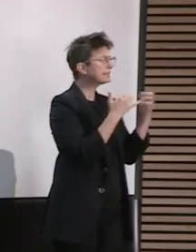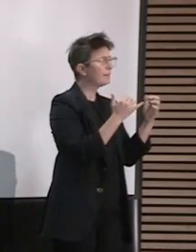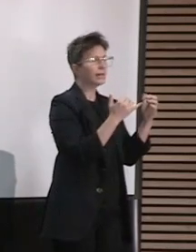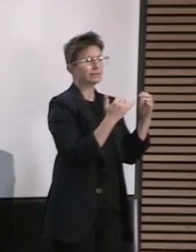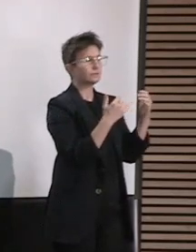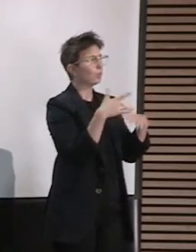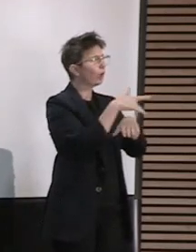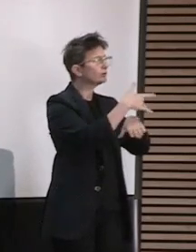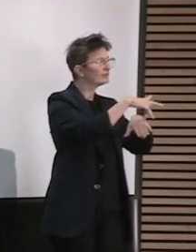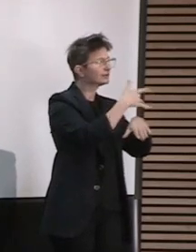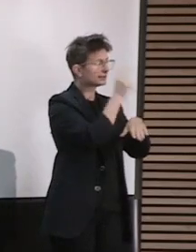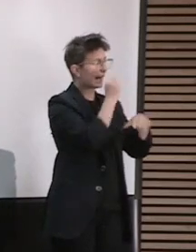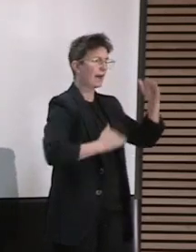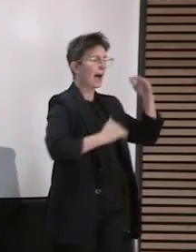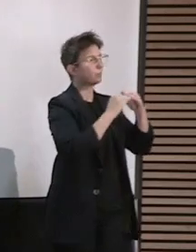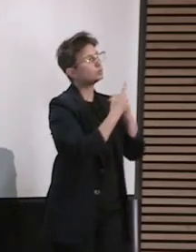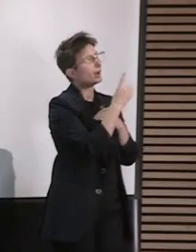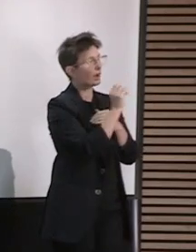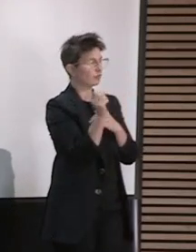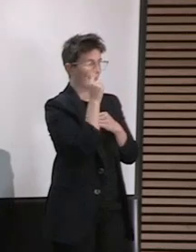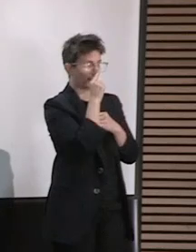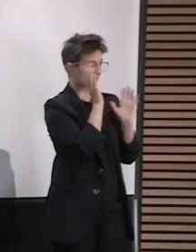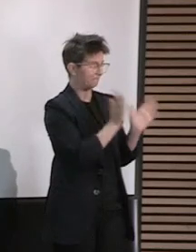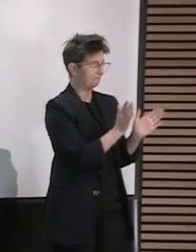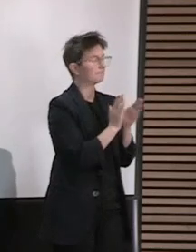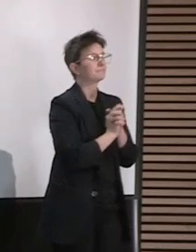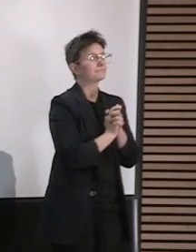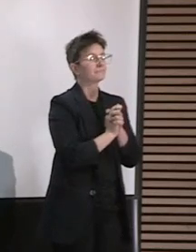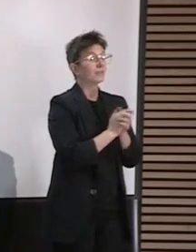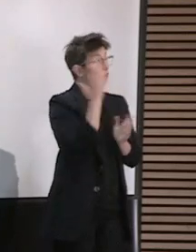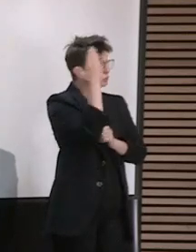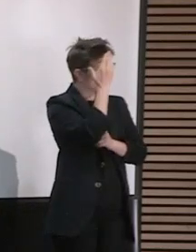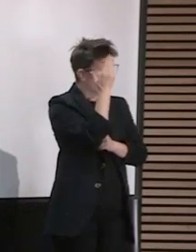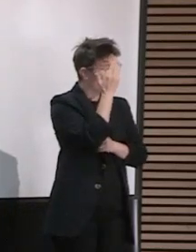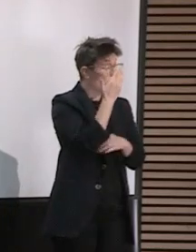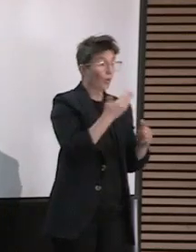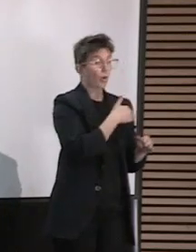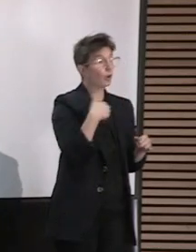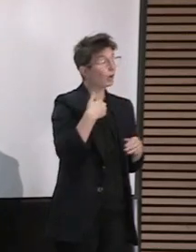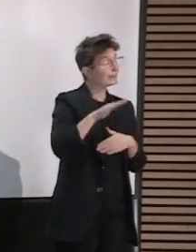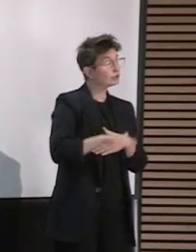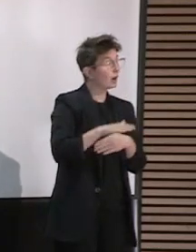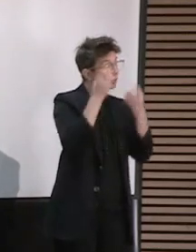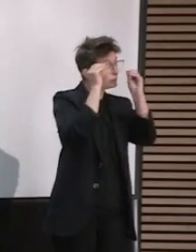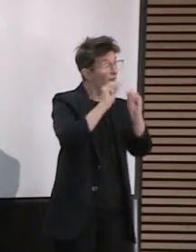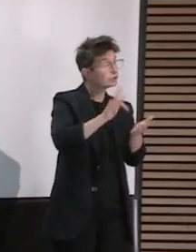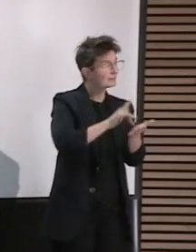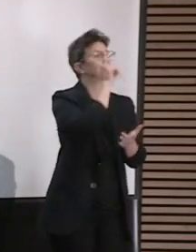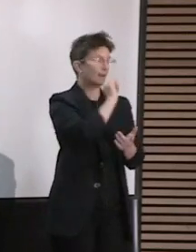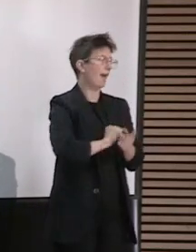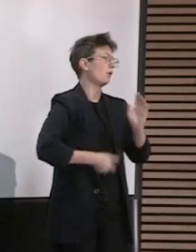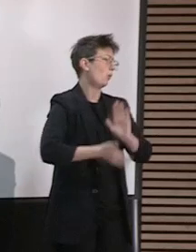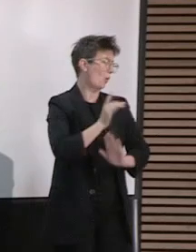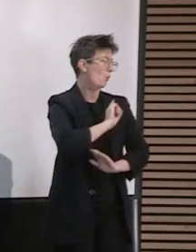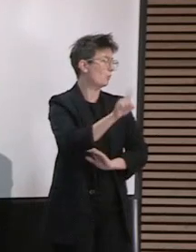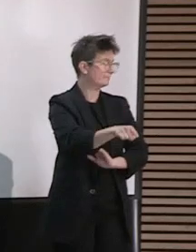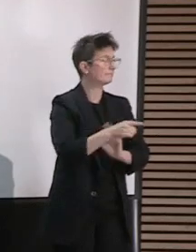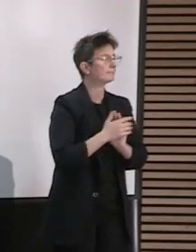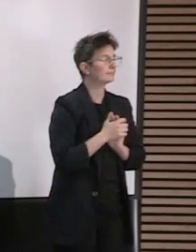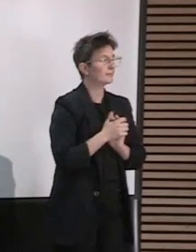iho i roto i tetahi waahi- he